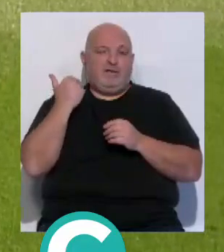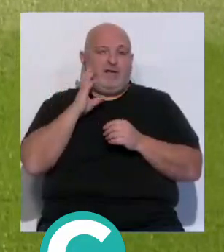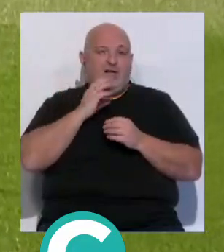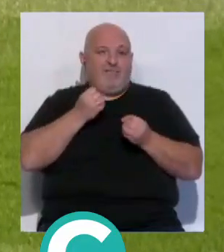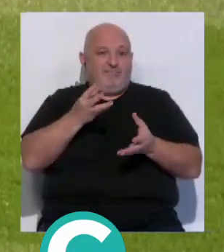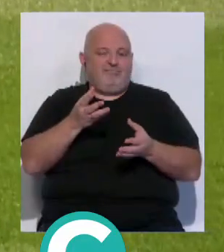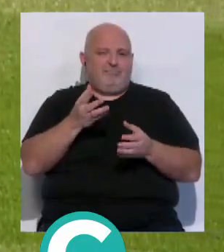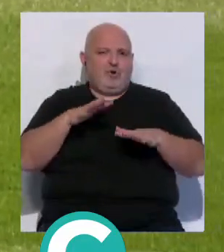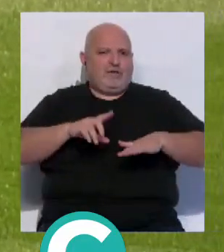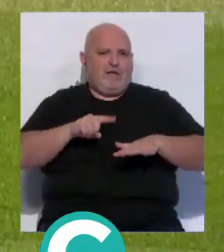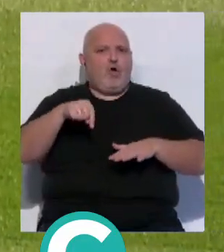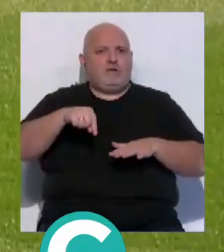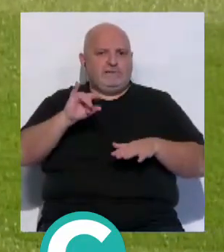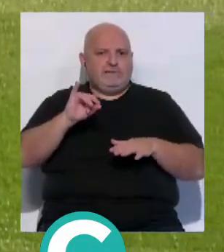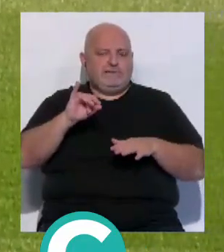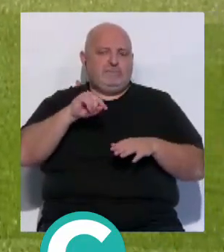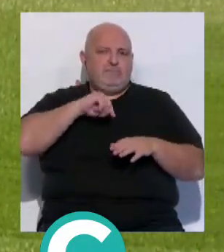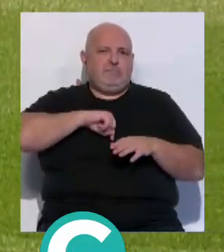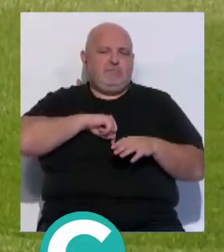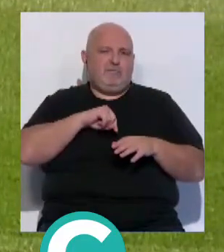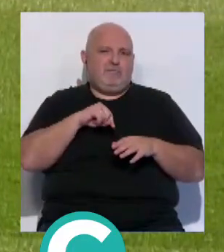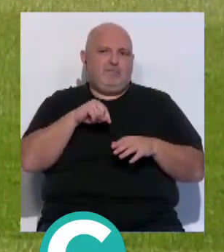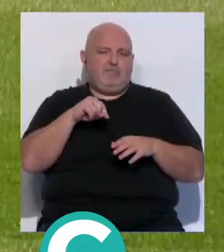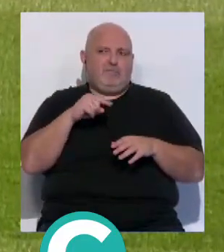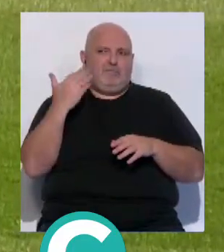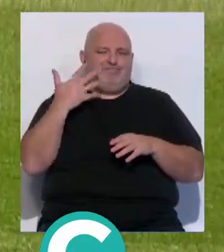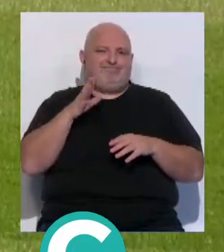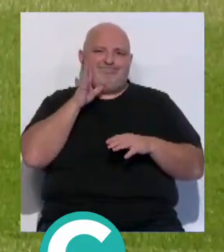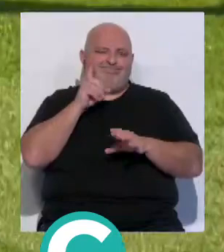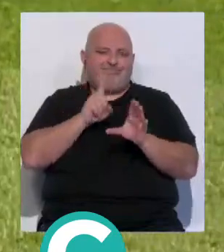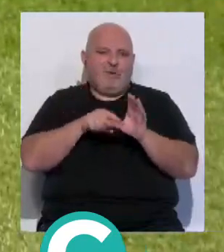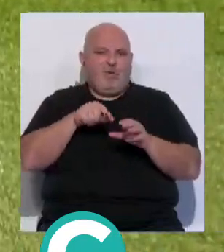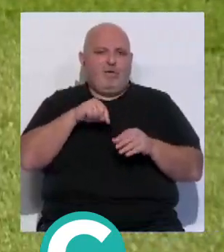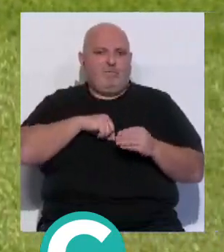comentábamos no estuvo estaba indispuesto y no pudo entrenar con sus compañeros hemos visto